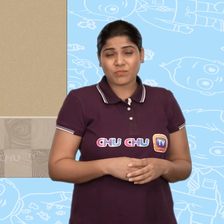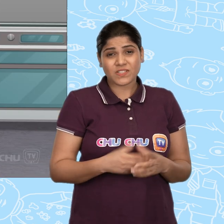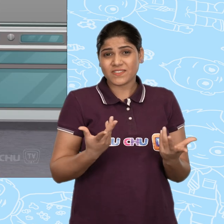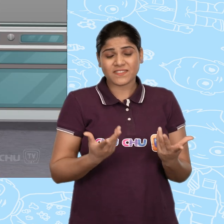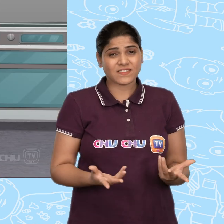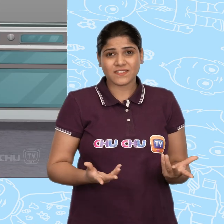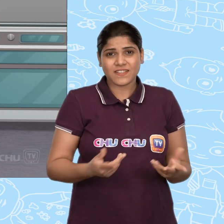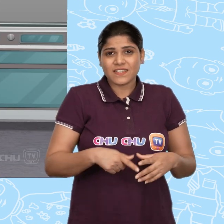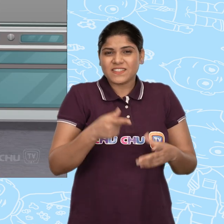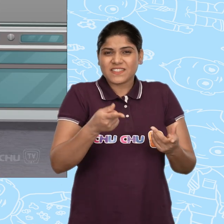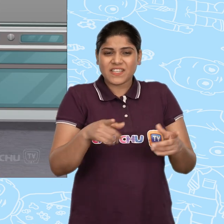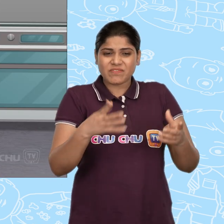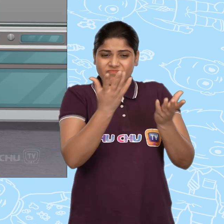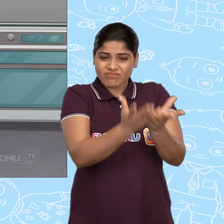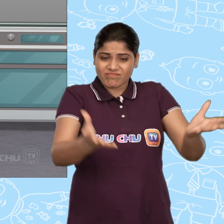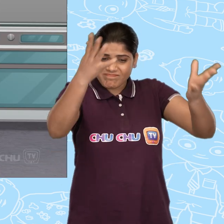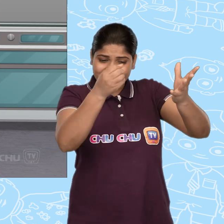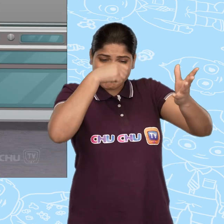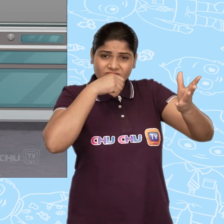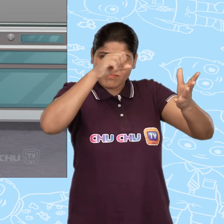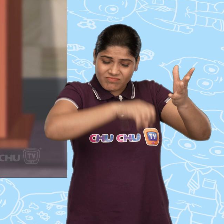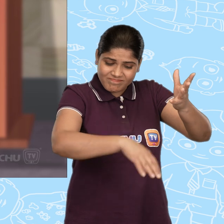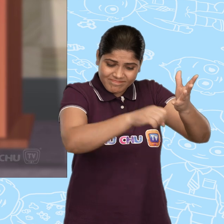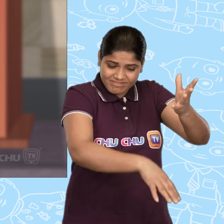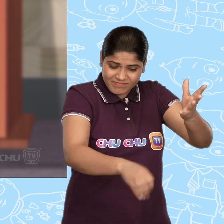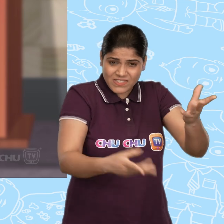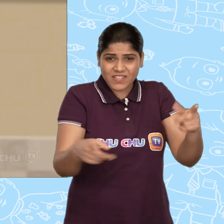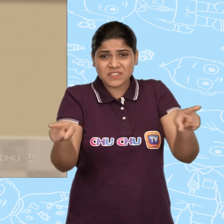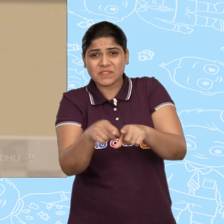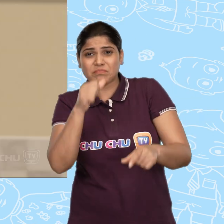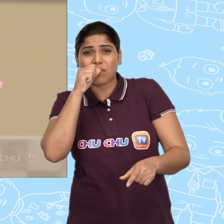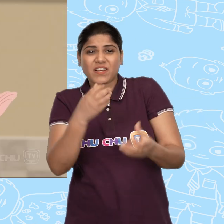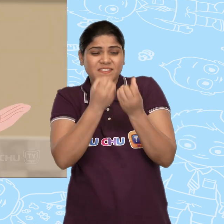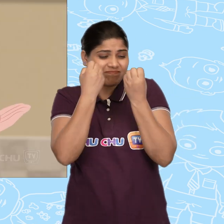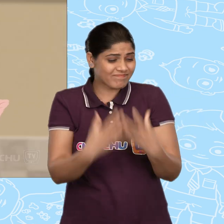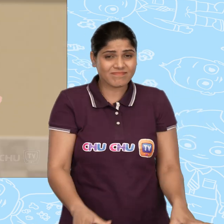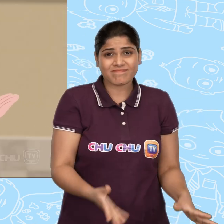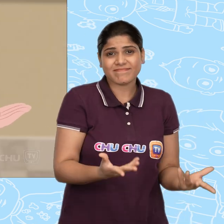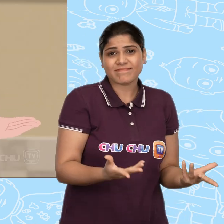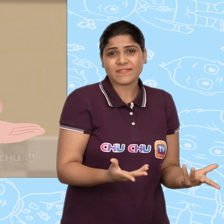ओह नहीं ये sink तो टपक रहा है। साथ ही पानी भी बर्बाद हो रहा है।